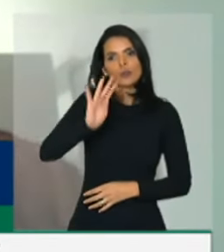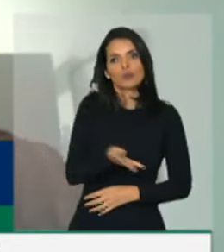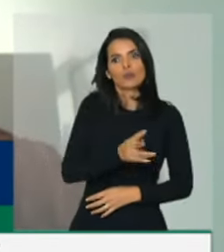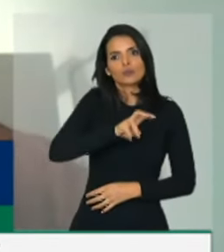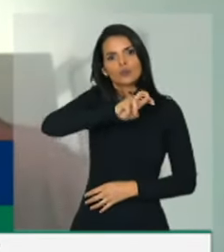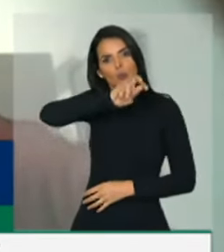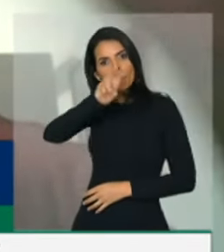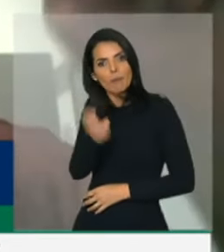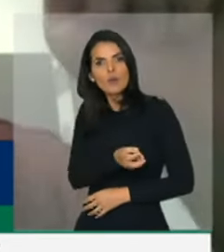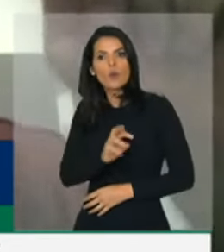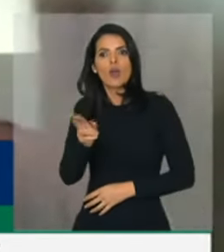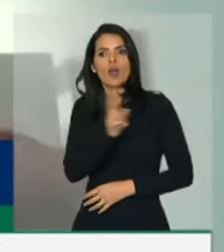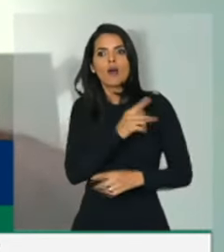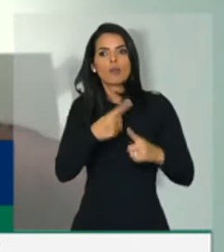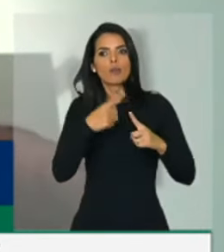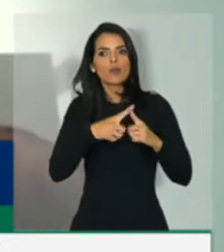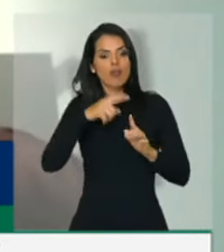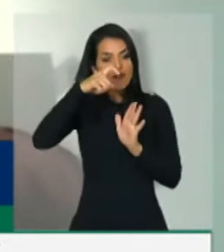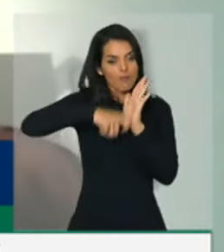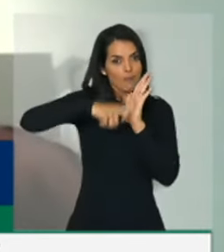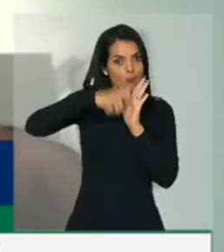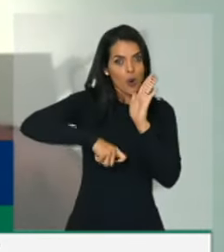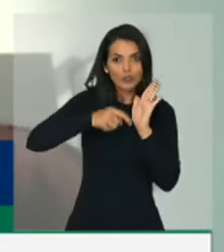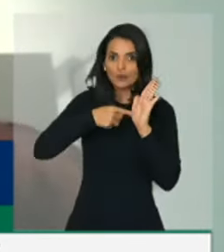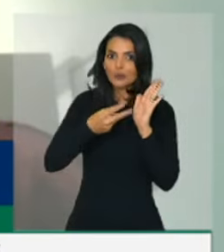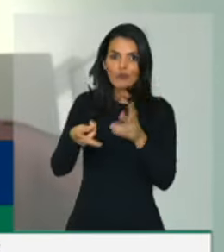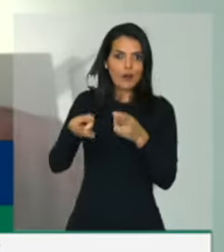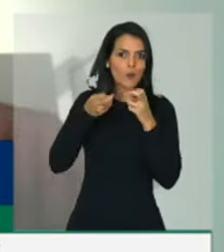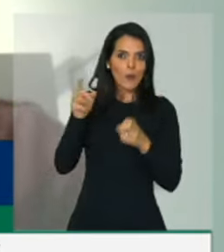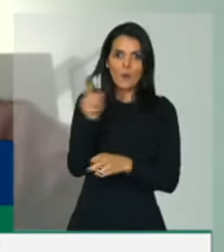FISCAL AQUI, NÃO É O EMPRESÁRIO OU DO DONO HOSPITAL QUE VAI BANCAR ISSO,